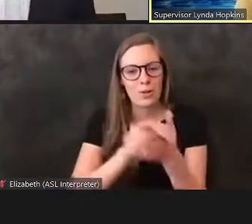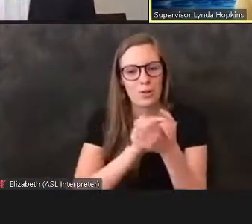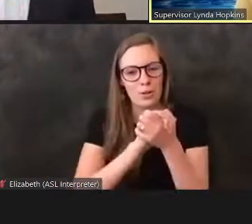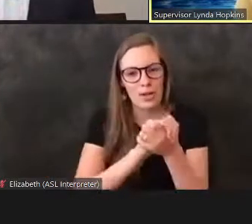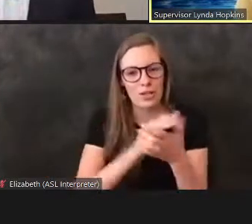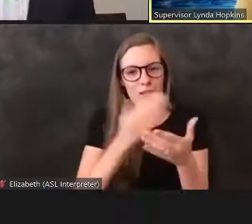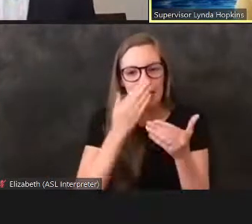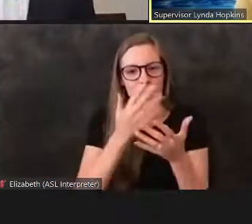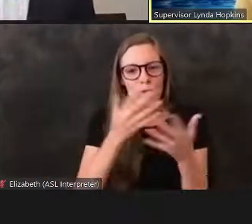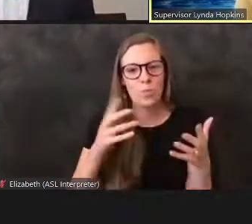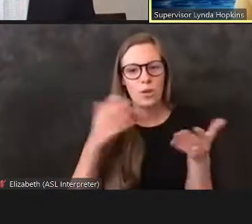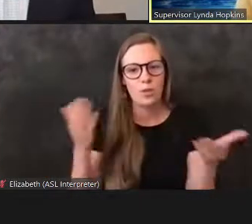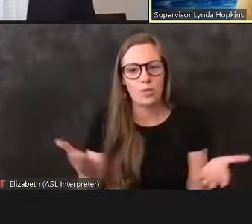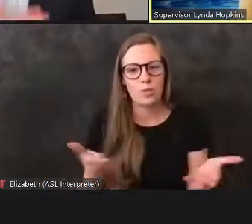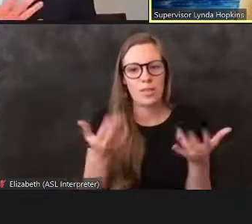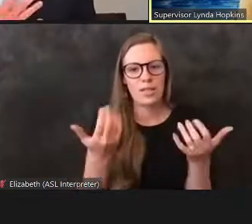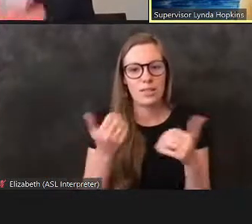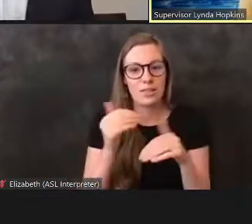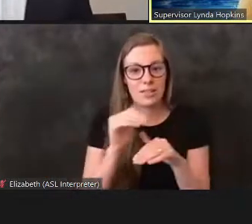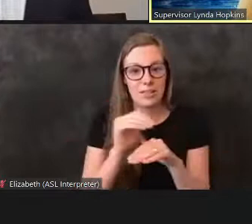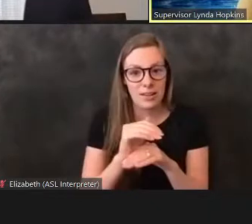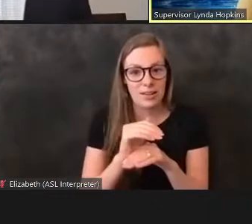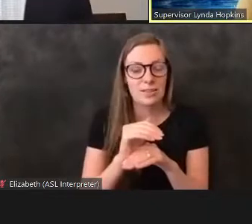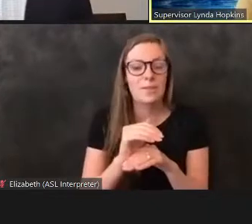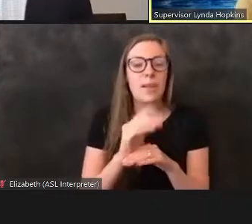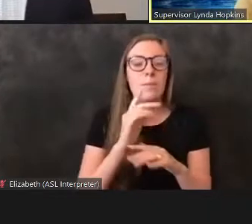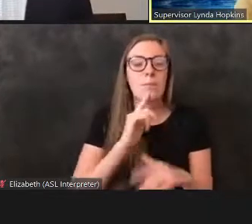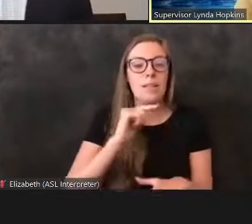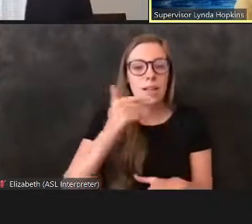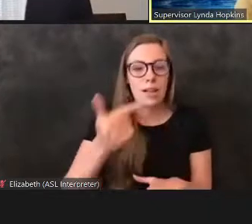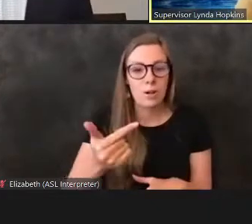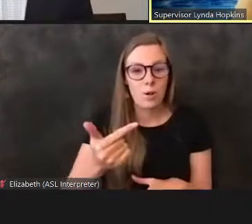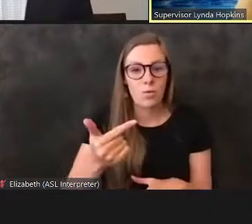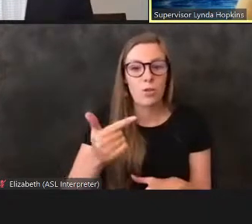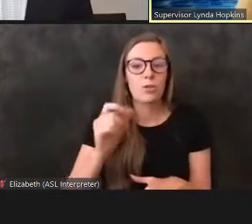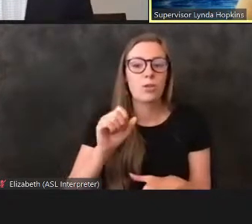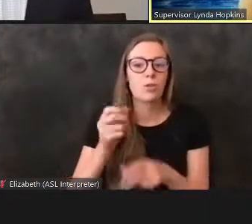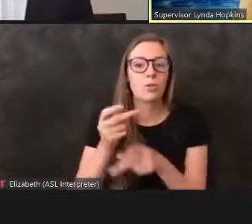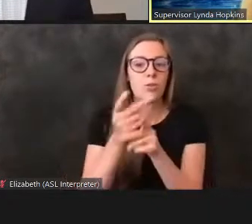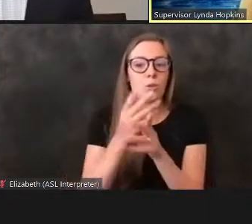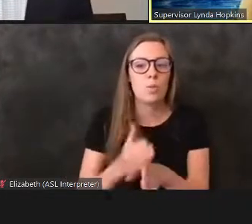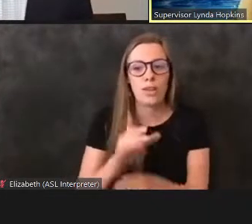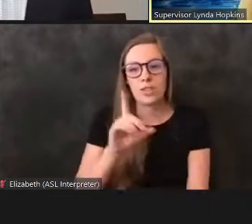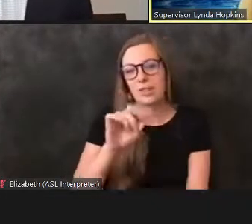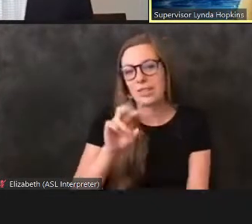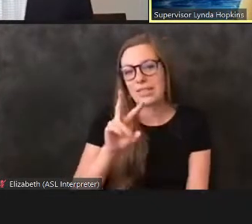senador Mike MacMillan en el nacimiento de su hijo y le entregaré a.